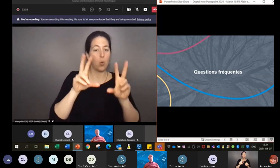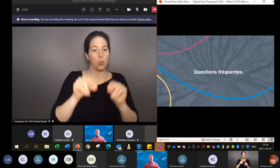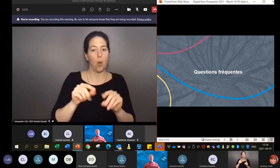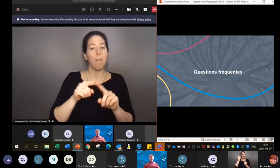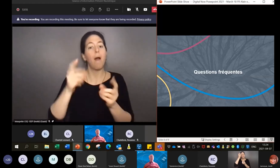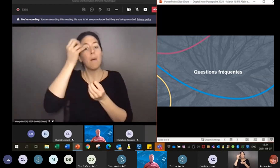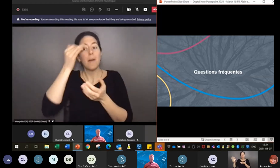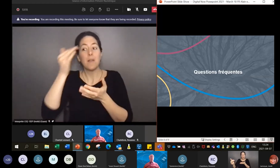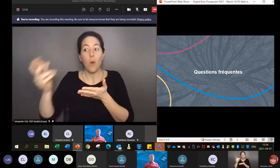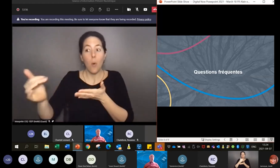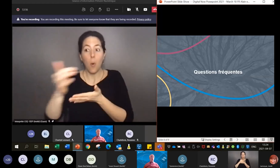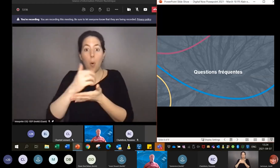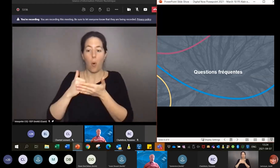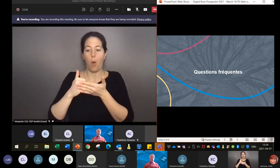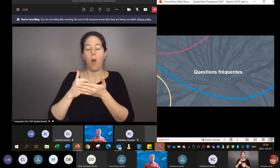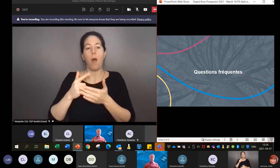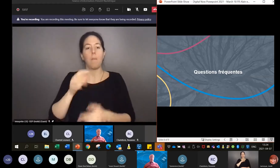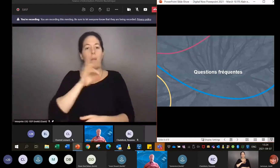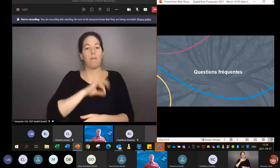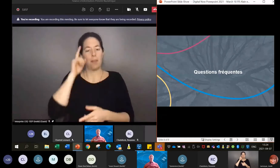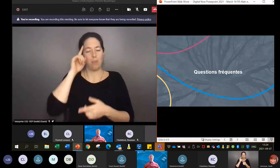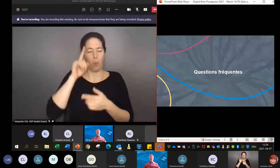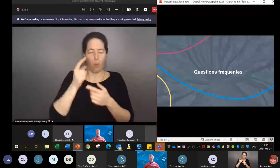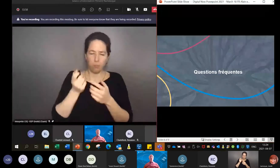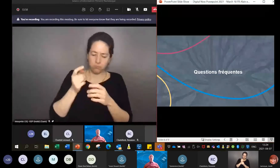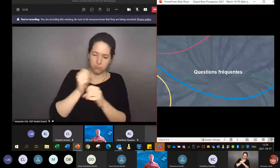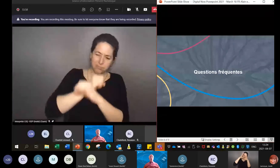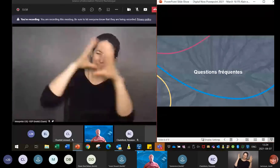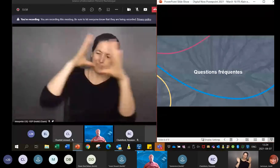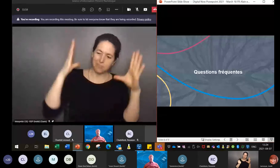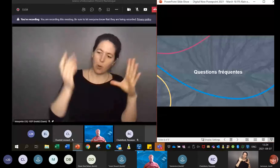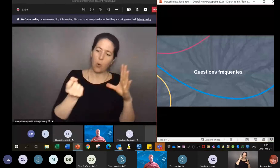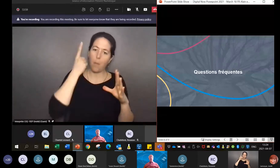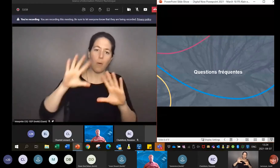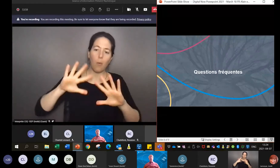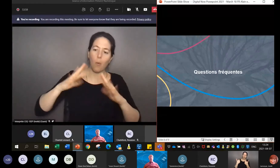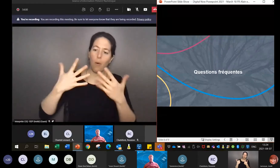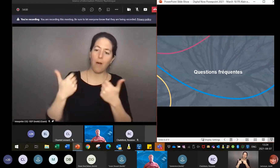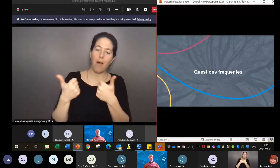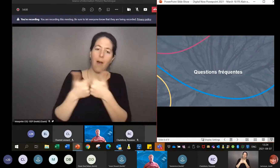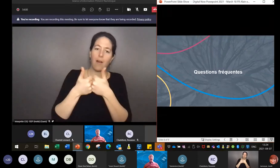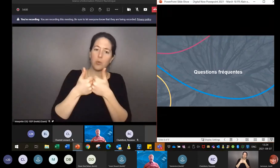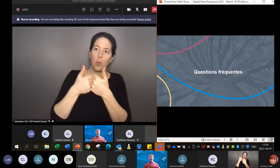pour aller de l’avant et mieux